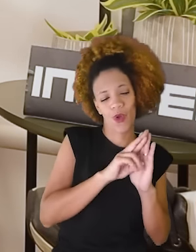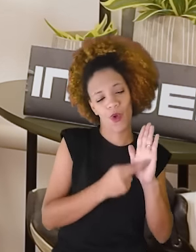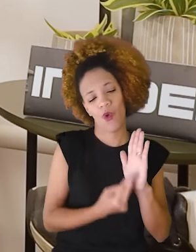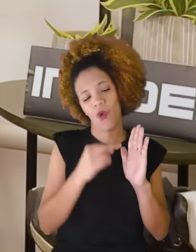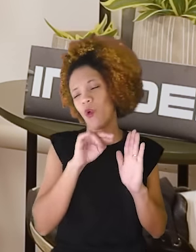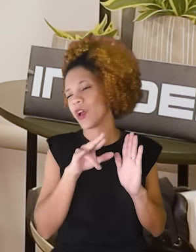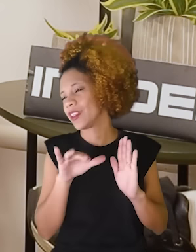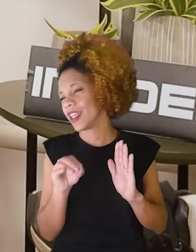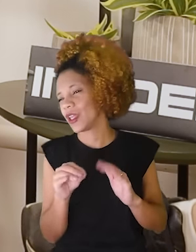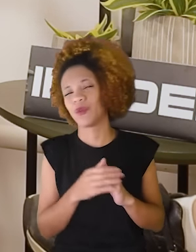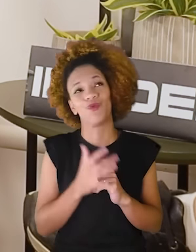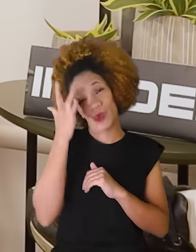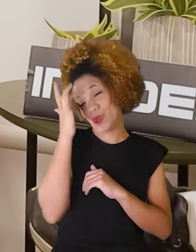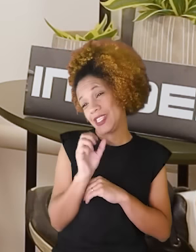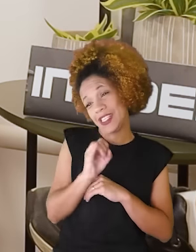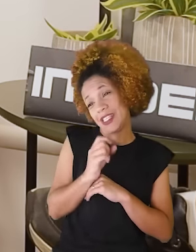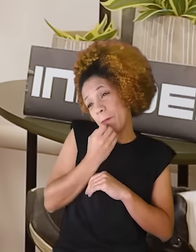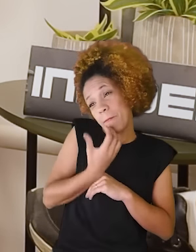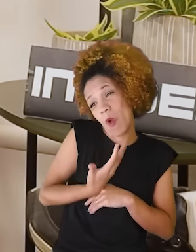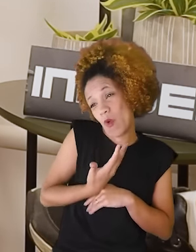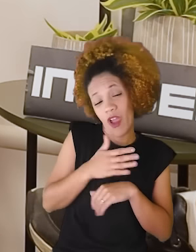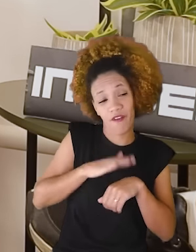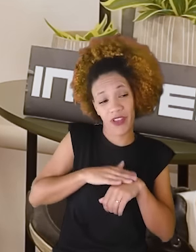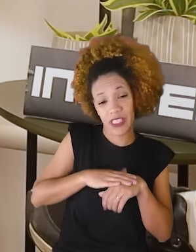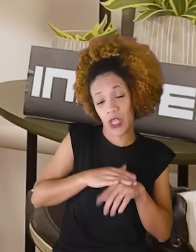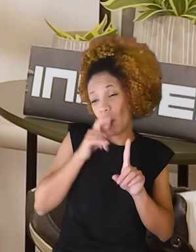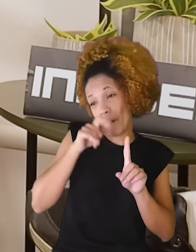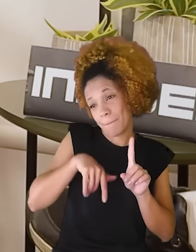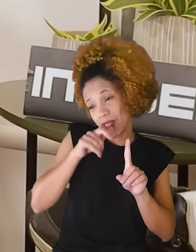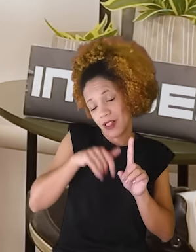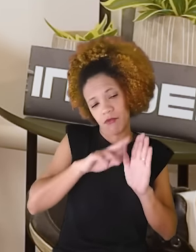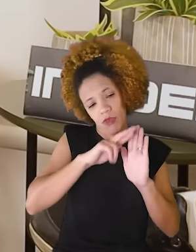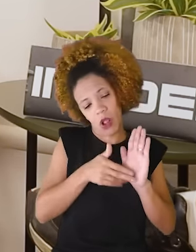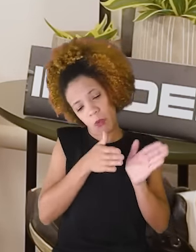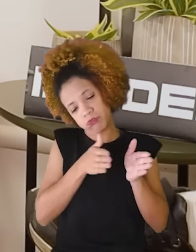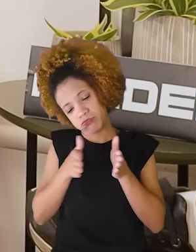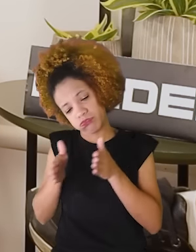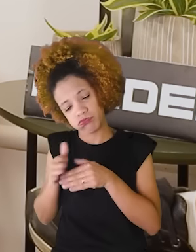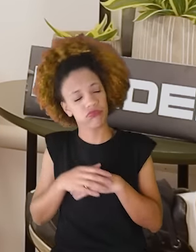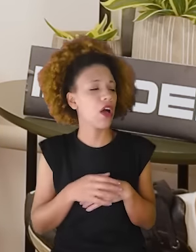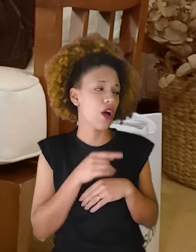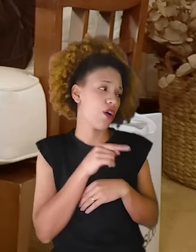né Não sei se eu sou um bom se eu sou bom fazendo um personagem rotel isado sabe é você é um cara